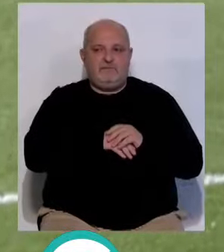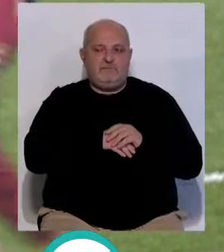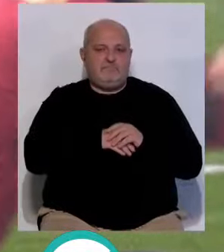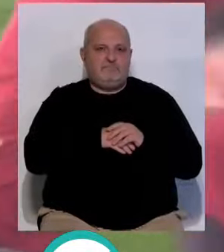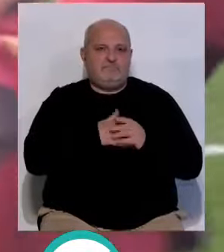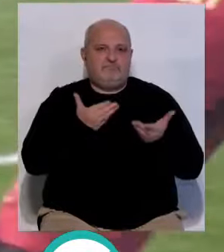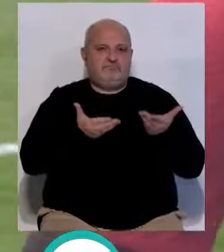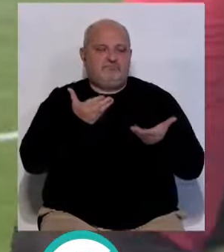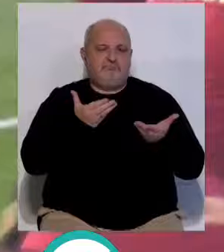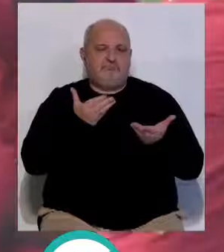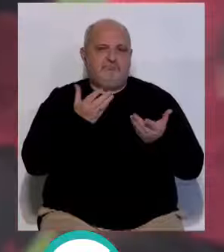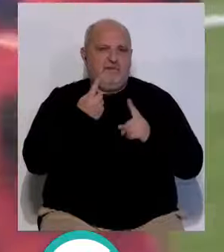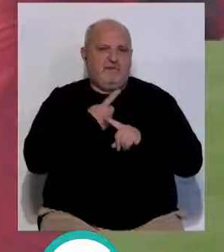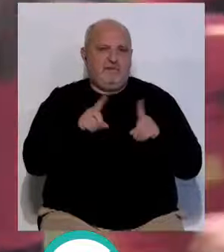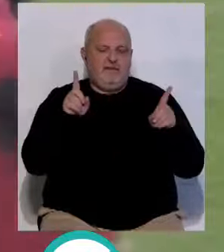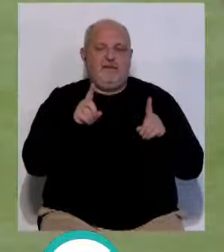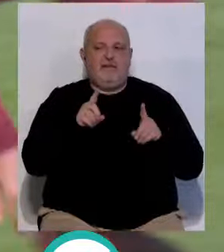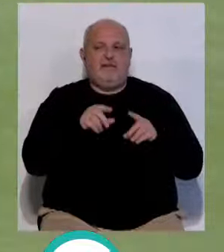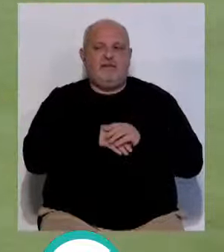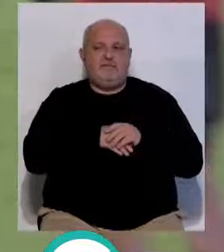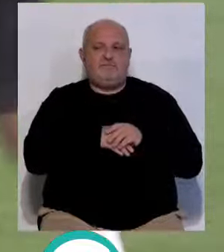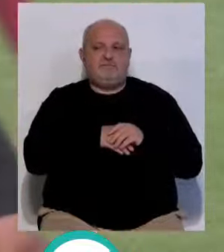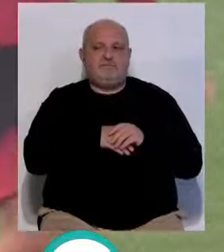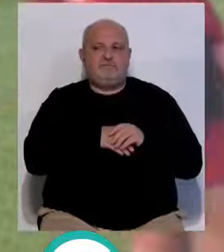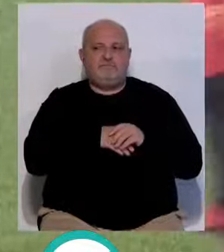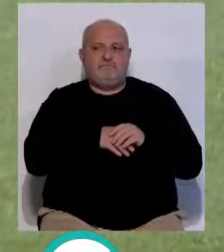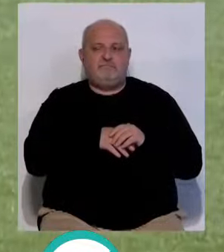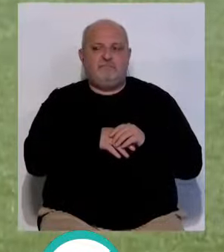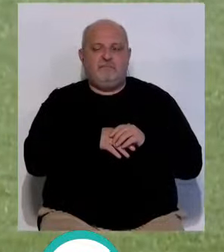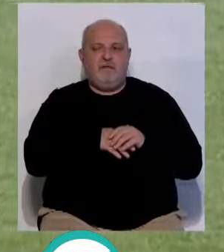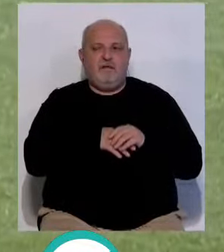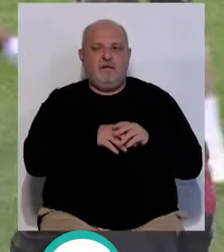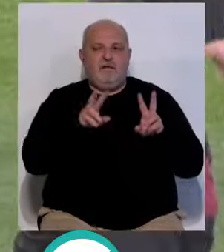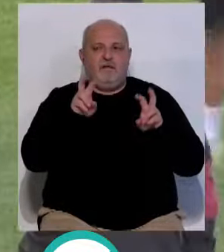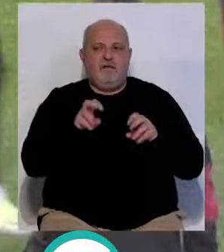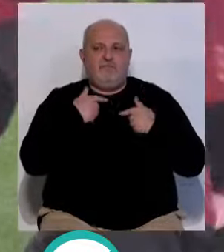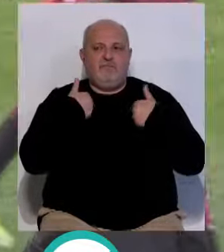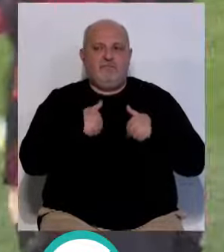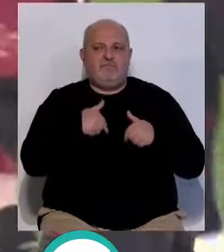son dos vueltas diferentes independiente yo creo que haí independientemente del tema físico no por